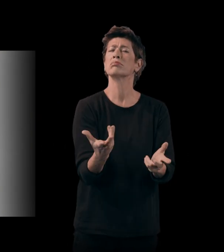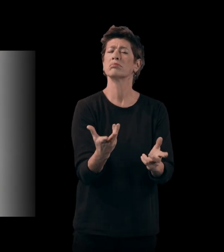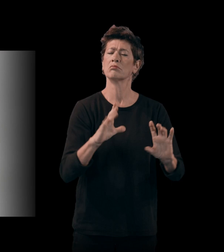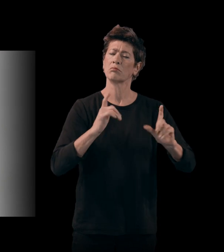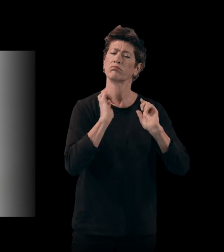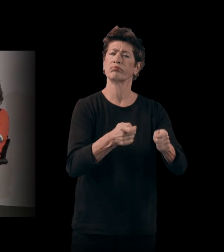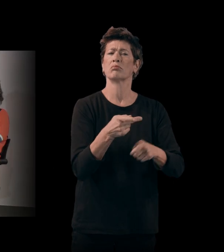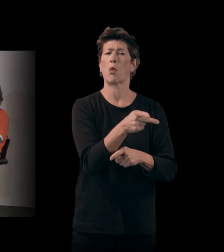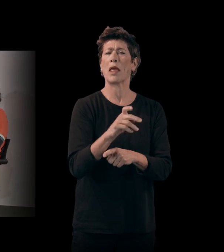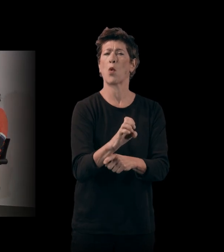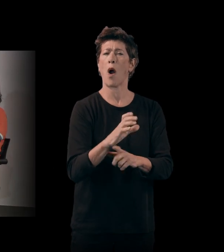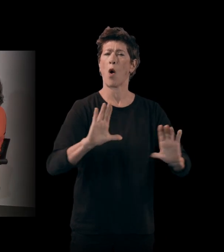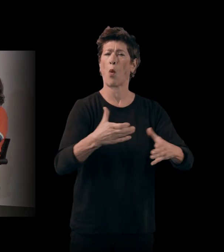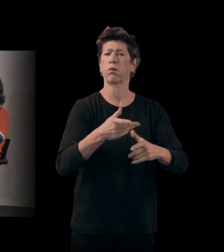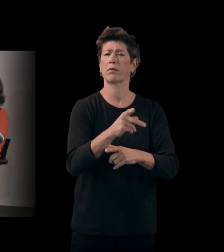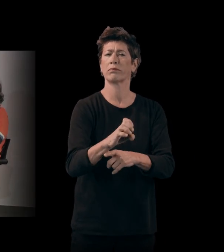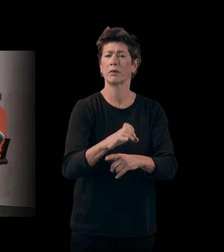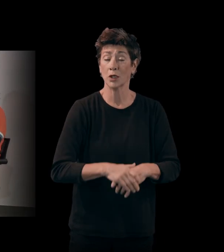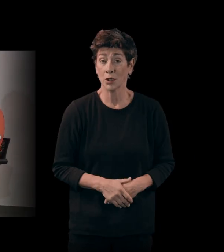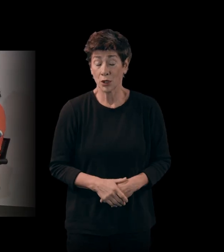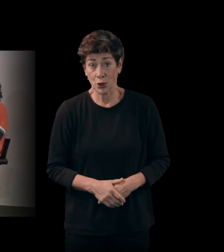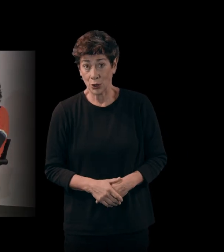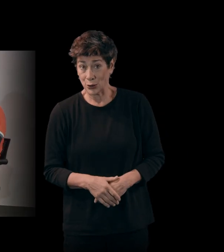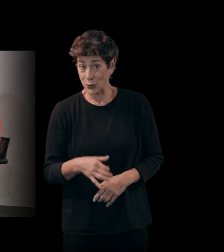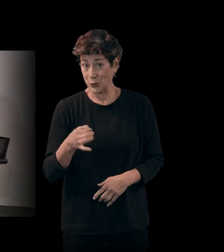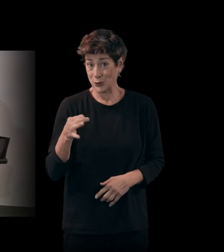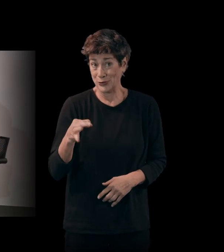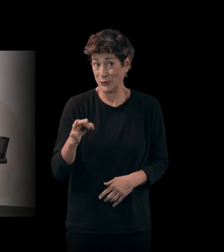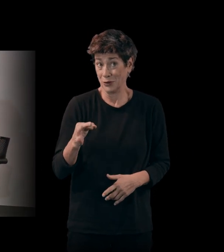fait littéraire. Oui. J'ai l'impression que vous avez presque tout dit.